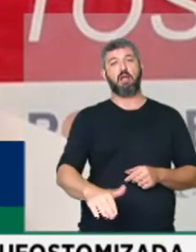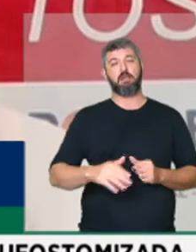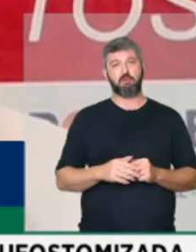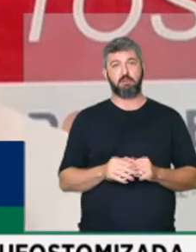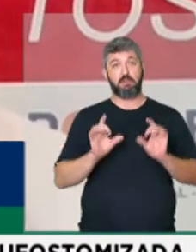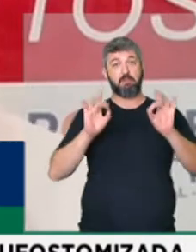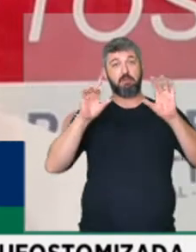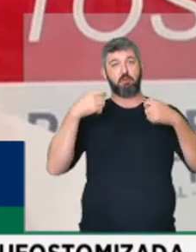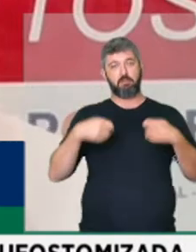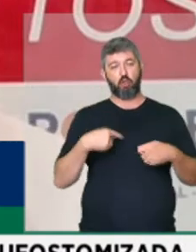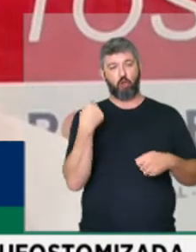AQUELAS QUE SUPRIRAM, SE ESMERARAM E PRECISAM DE APOIO